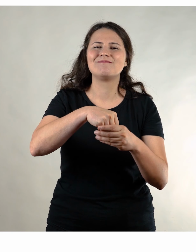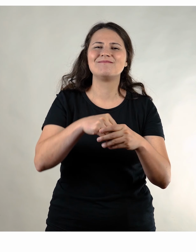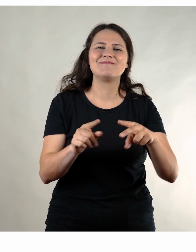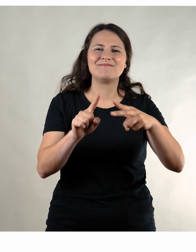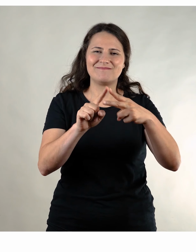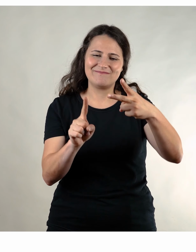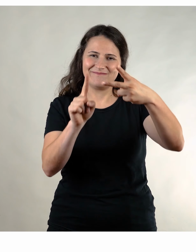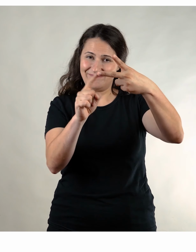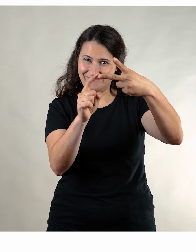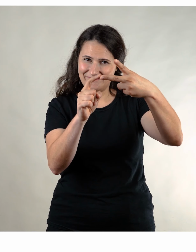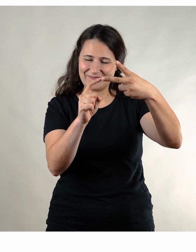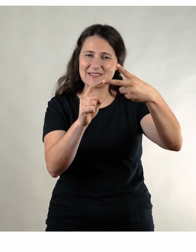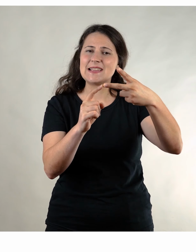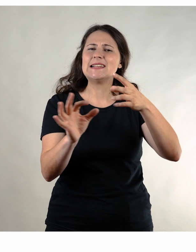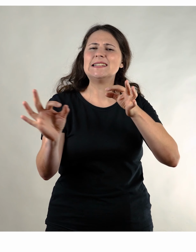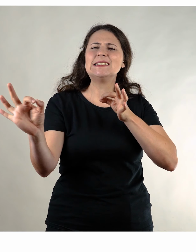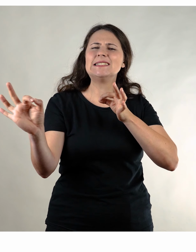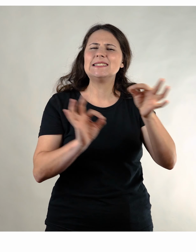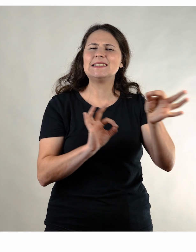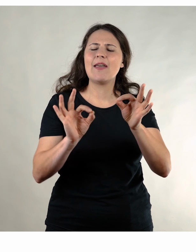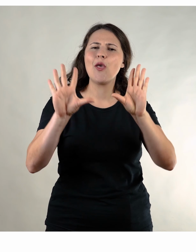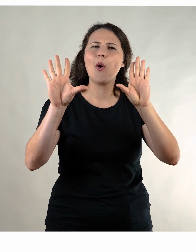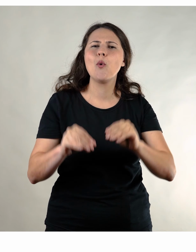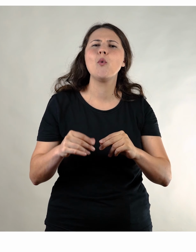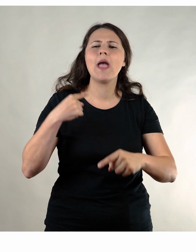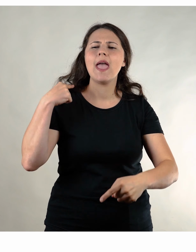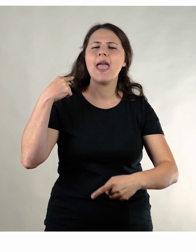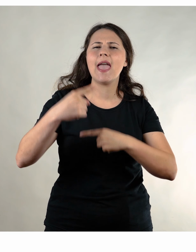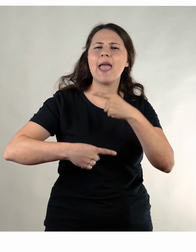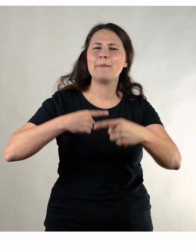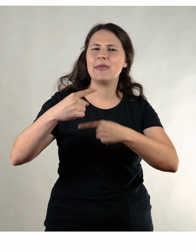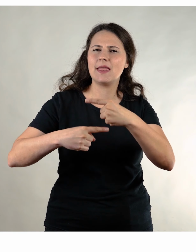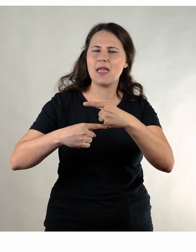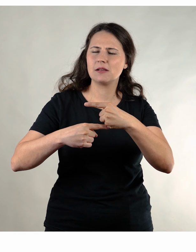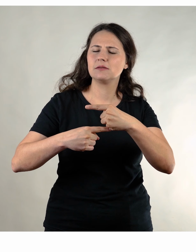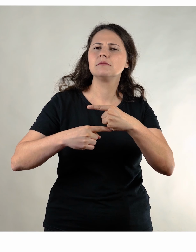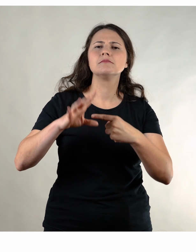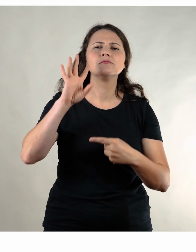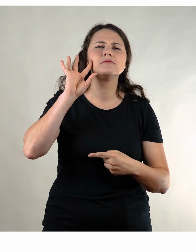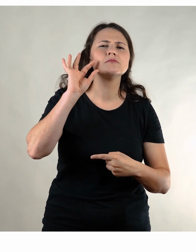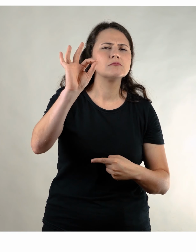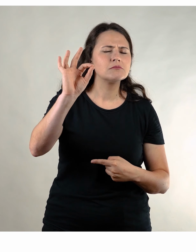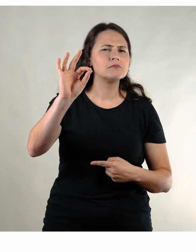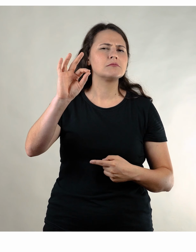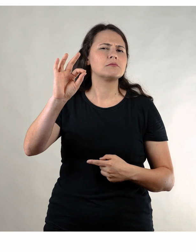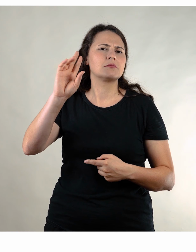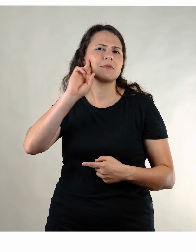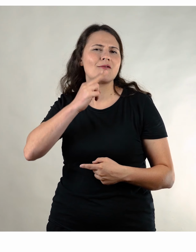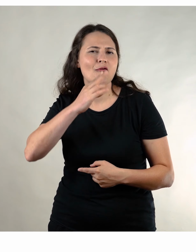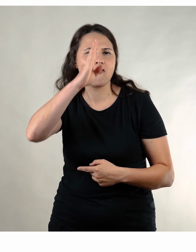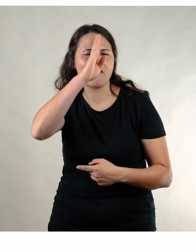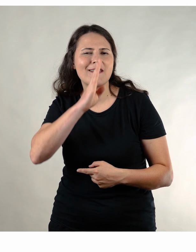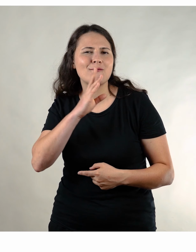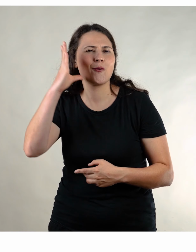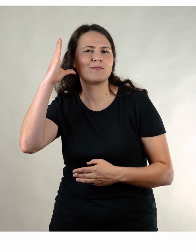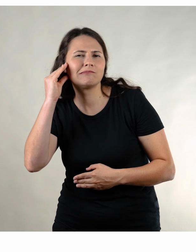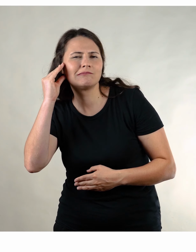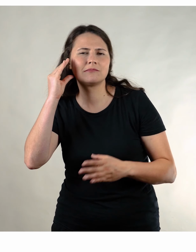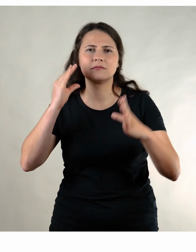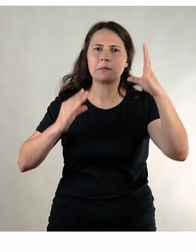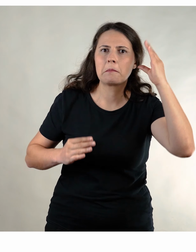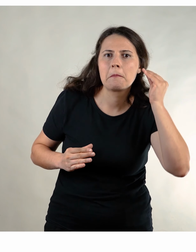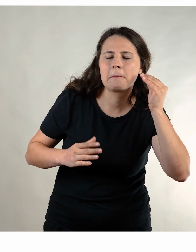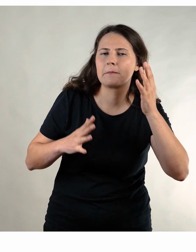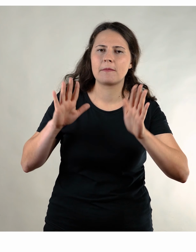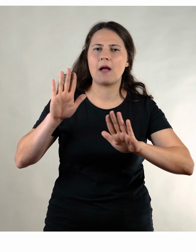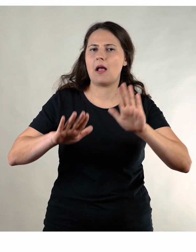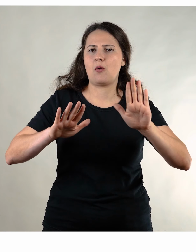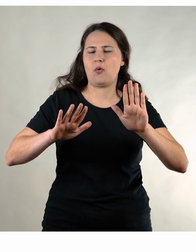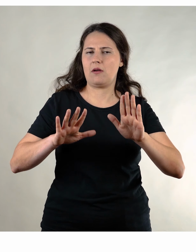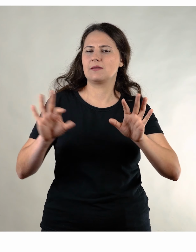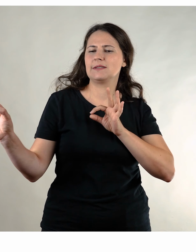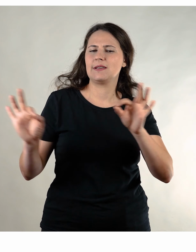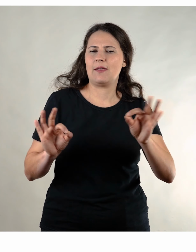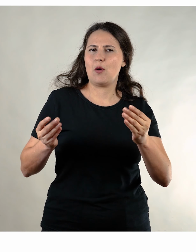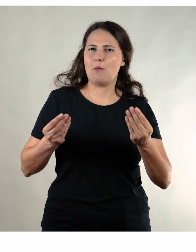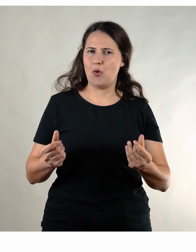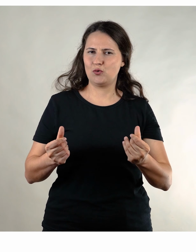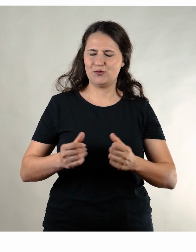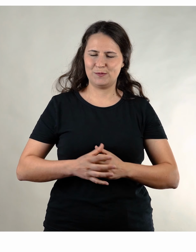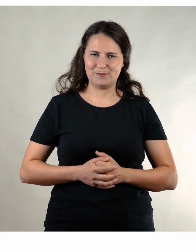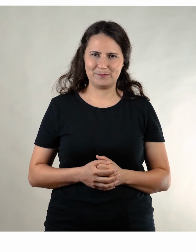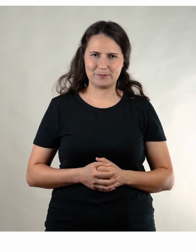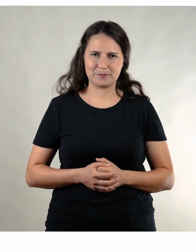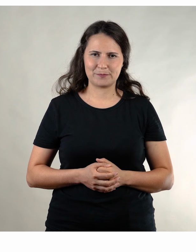"Σχεδιασμός Ταξιδιωτικών Εμπειριών για Άτομα με Μερική ή Ολική Απώλεια Ακοής"